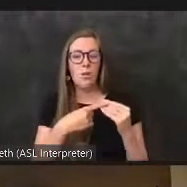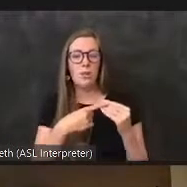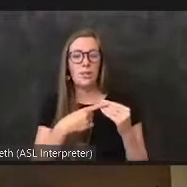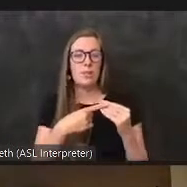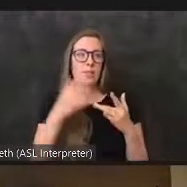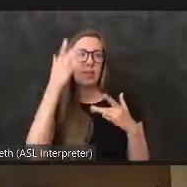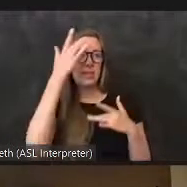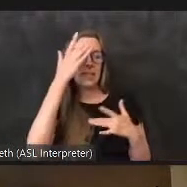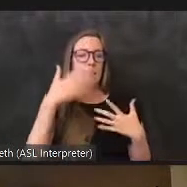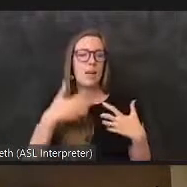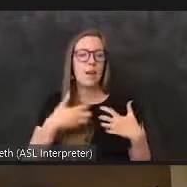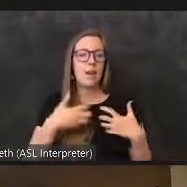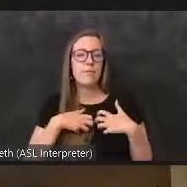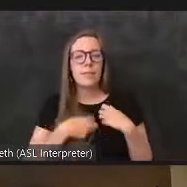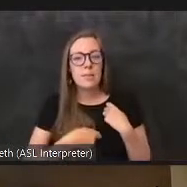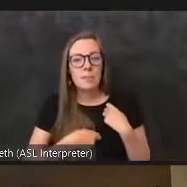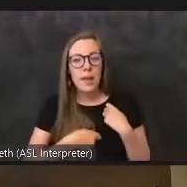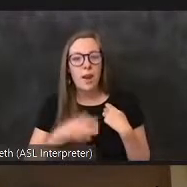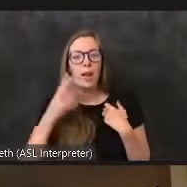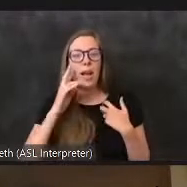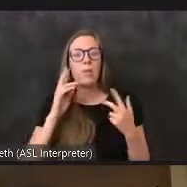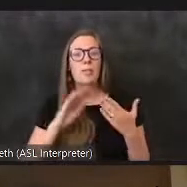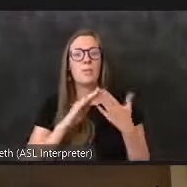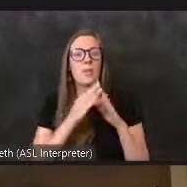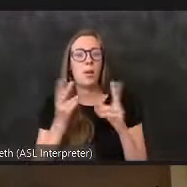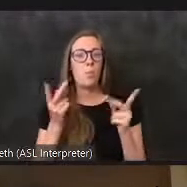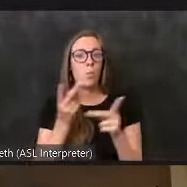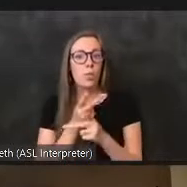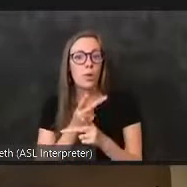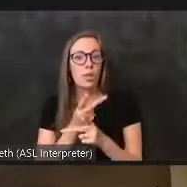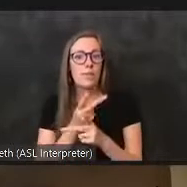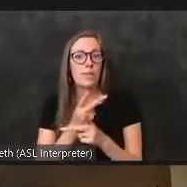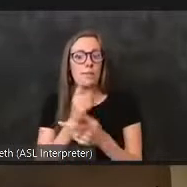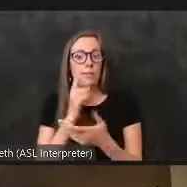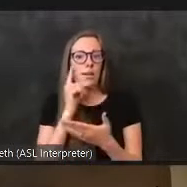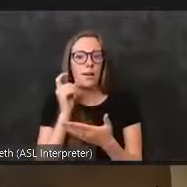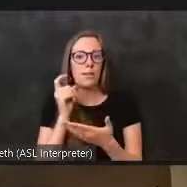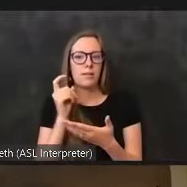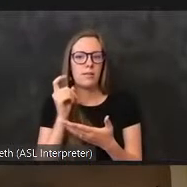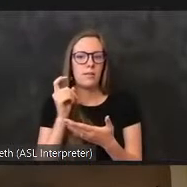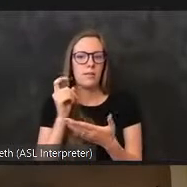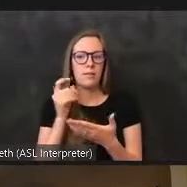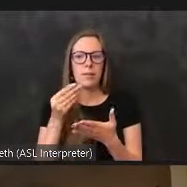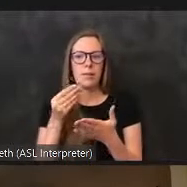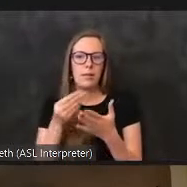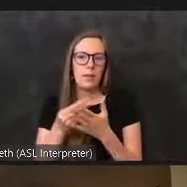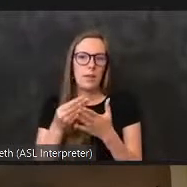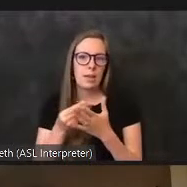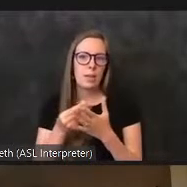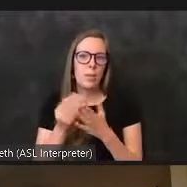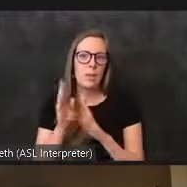La disparidad y que ha sido exacerbada por este período de caída económica